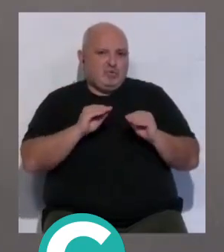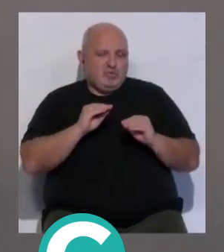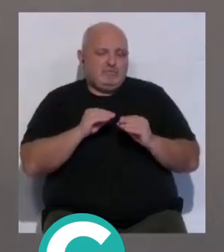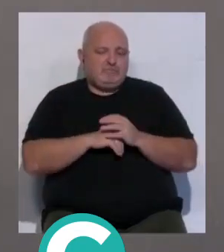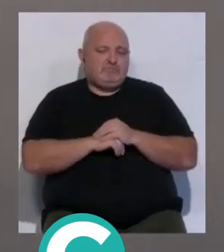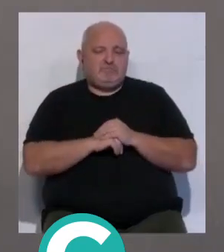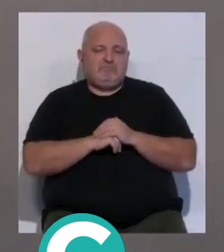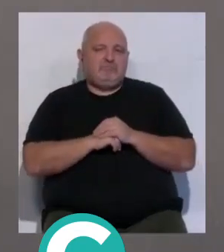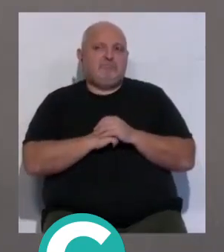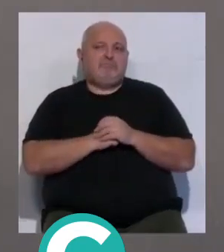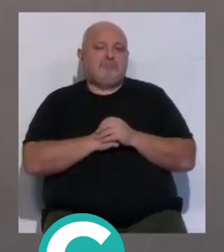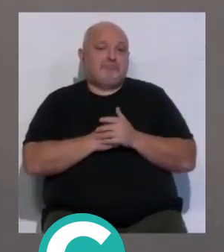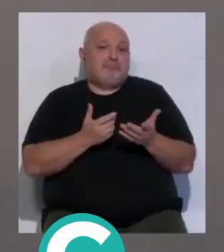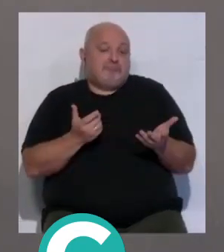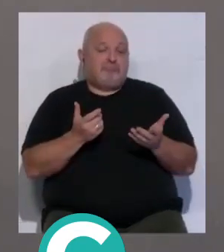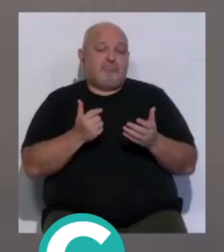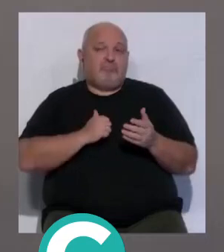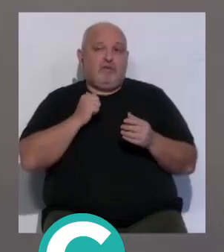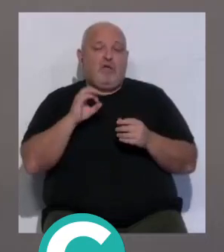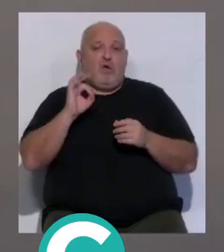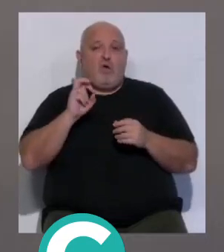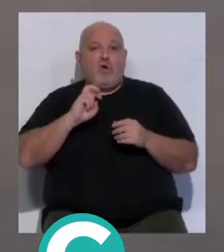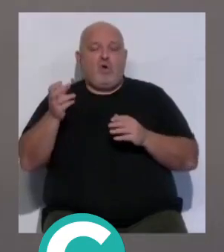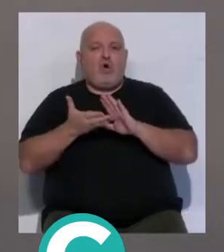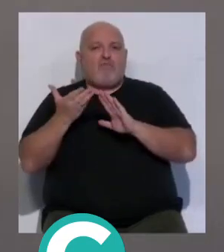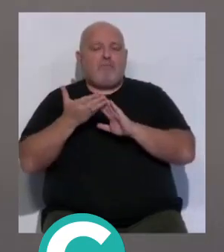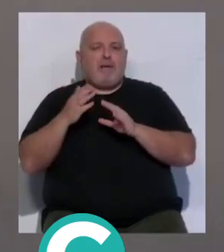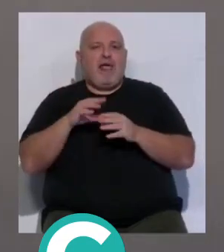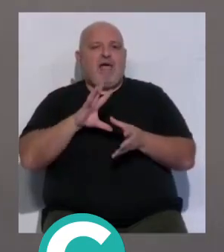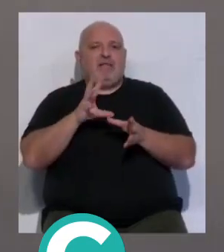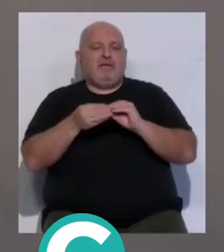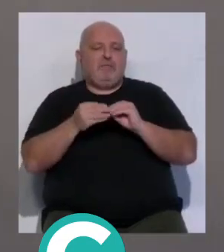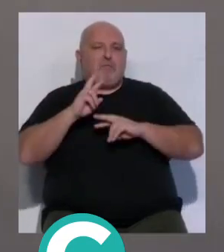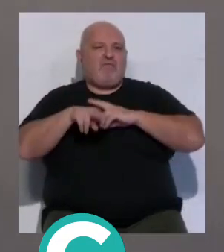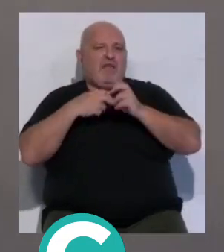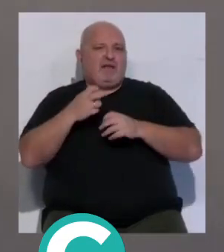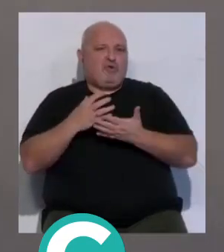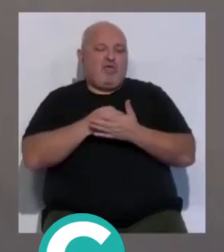hace que bueno después tenga que acometer otra obra para modificar todo lo que se había hecho